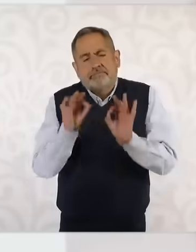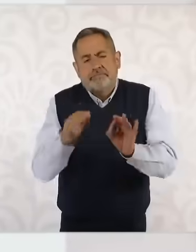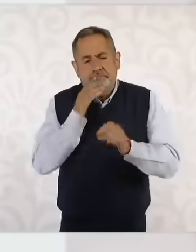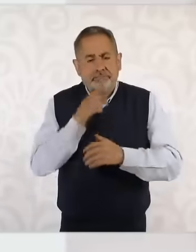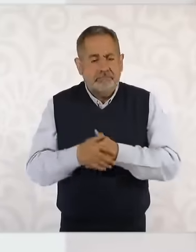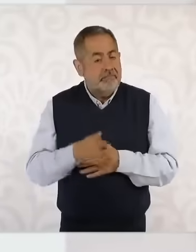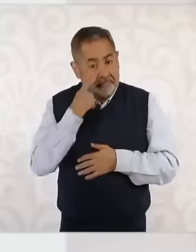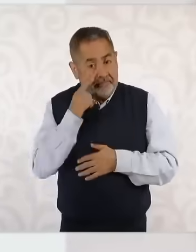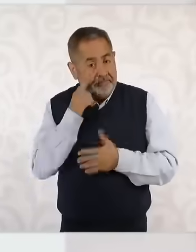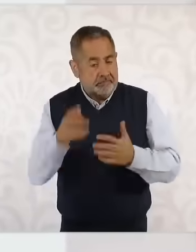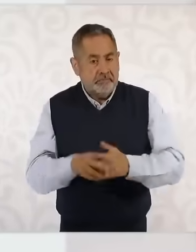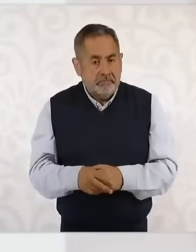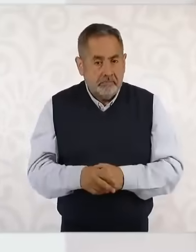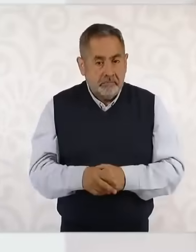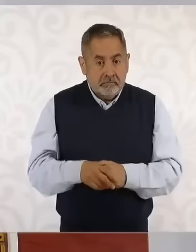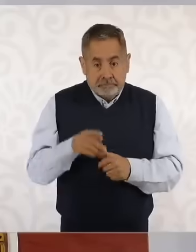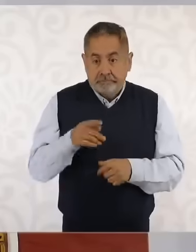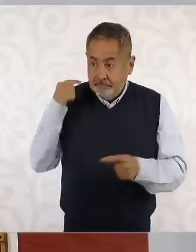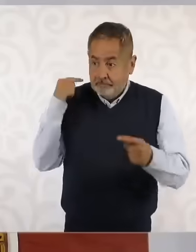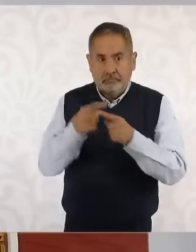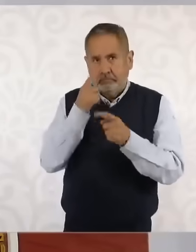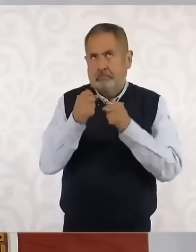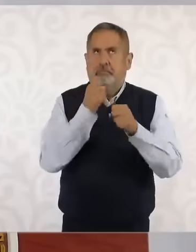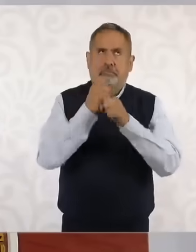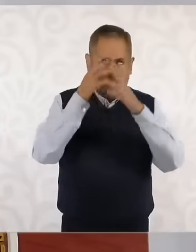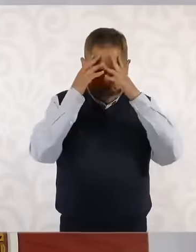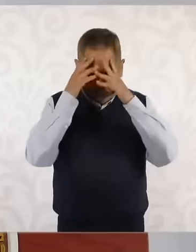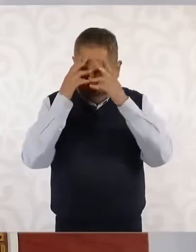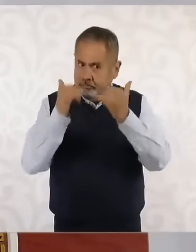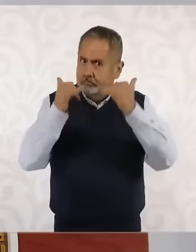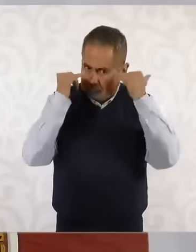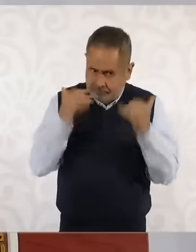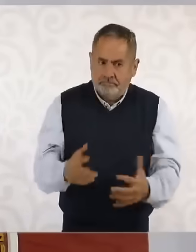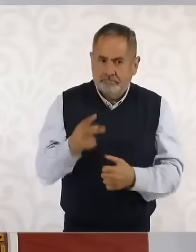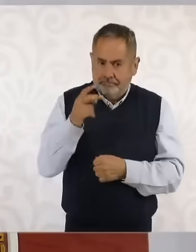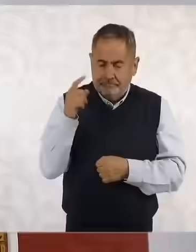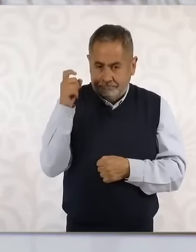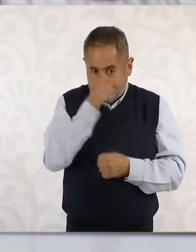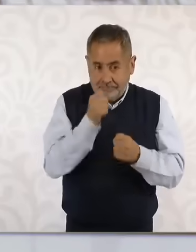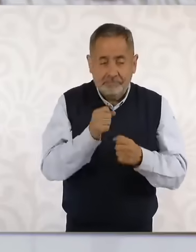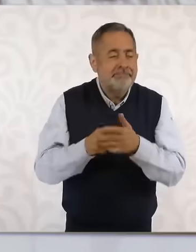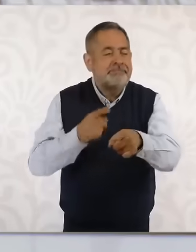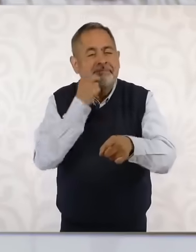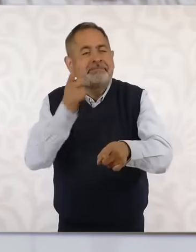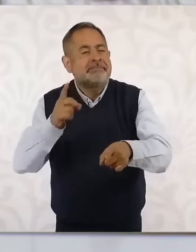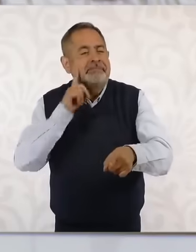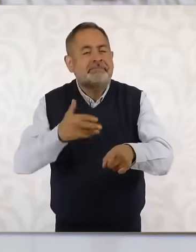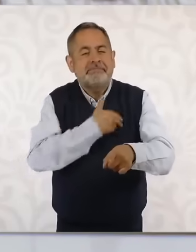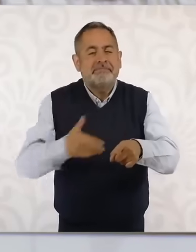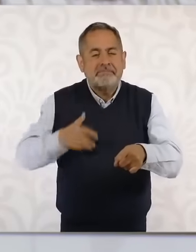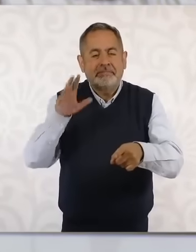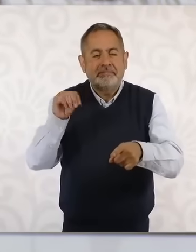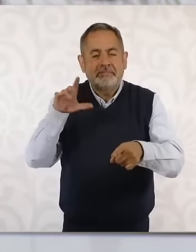Miren que hemos recibido este decía el presidente López Obrador, nunca había habido un presidente